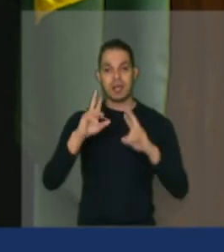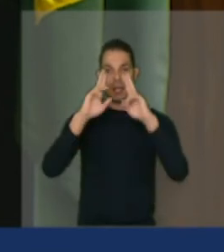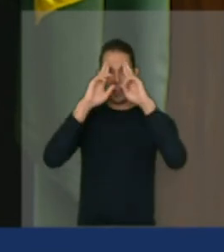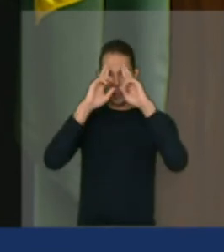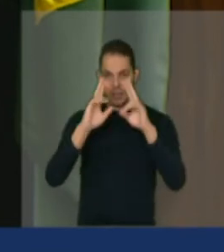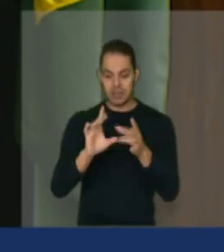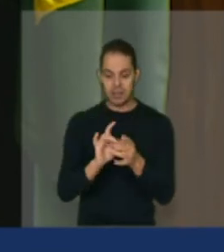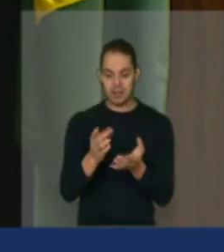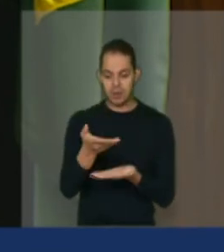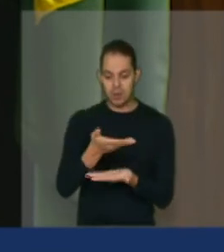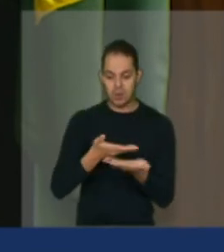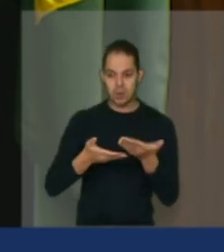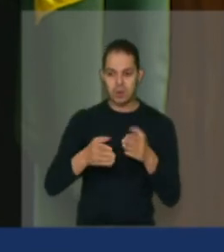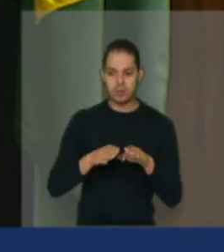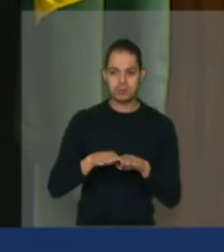RESPEITO É DEMOCRACIA, É